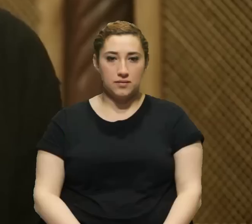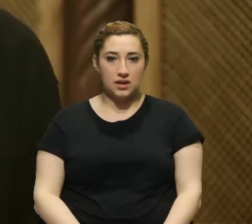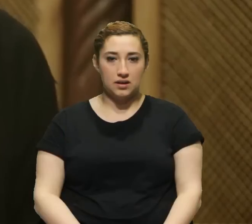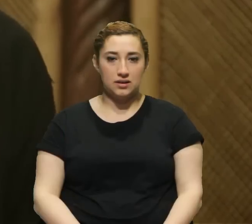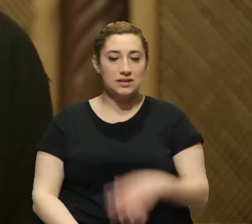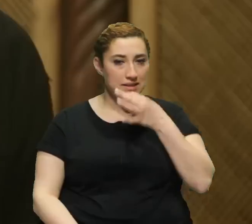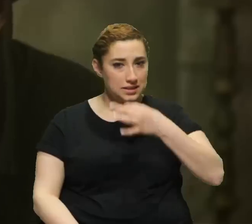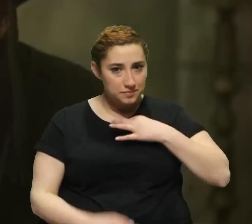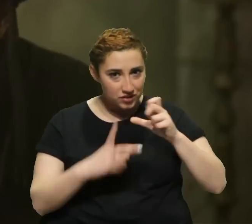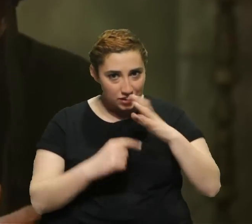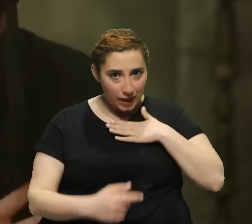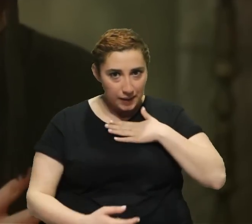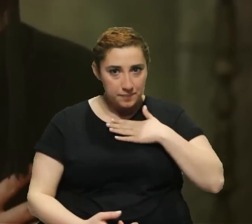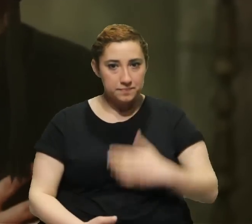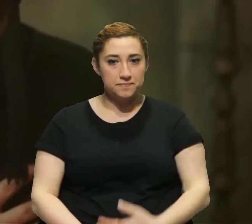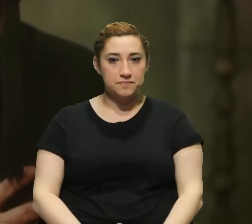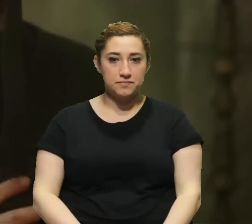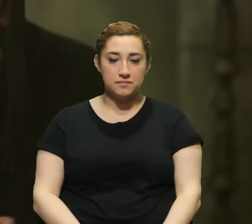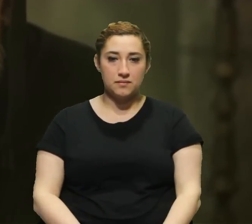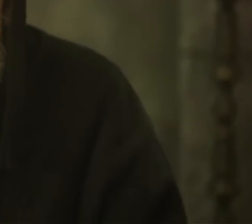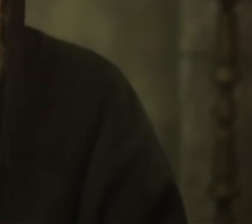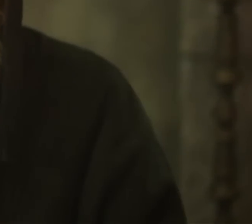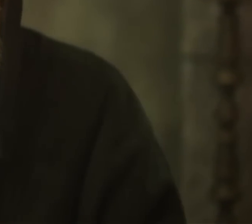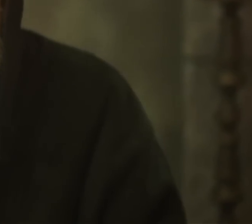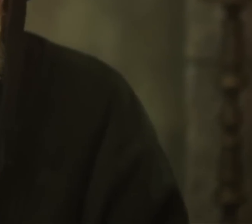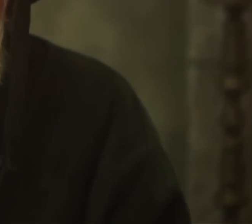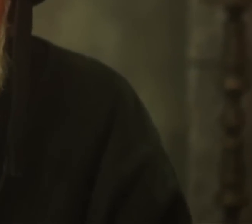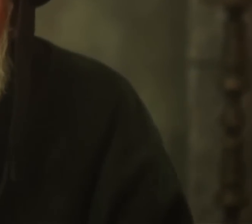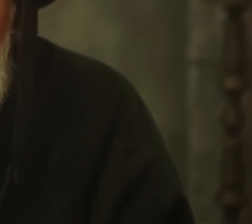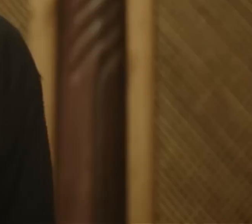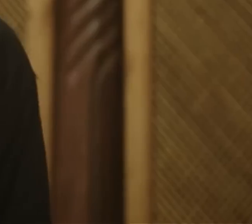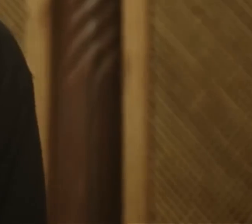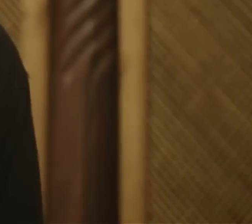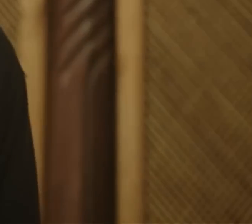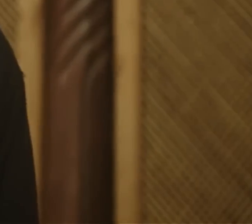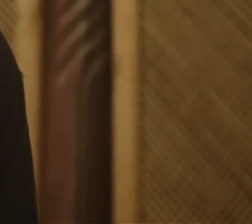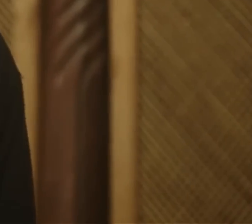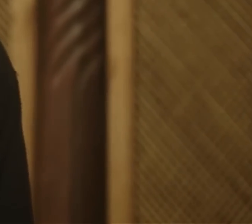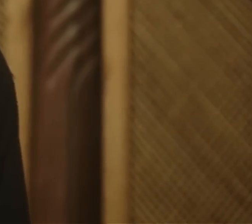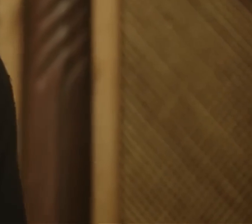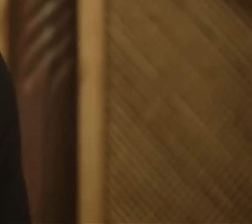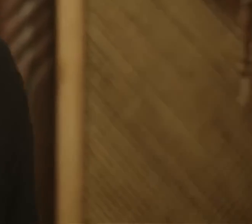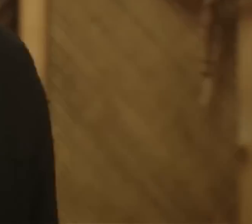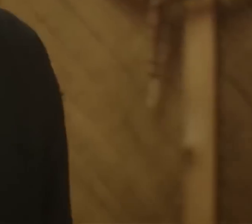Destur Şeyh'im. Gel hele Kasım'ım gel.